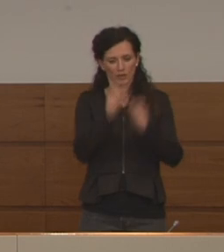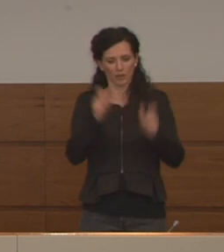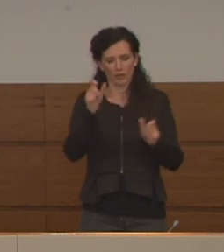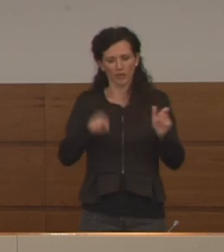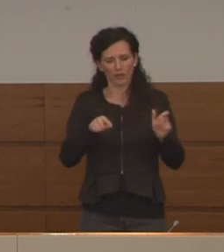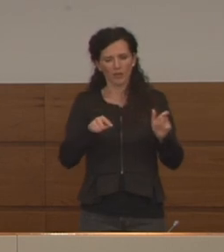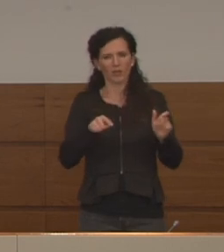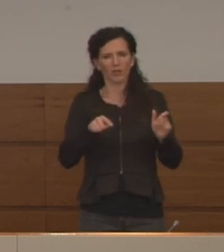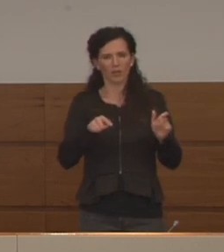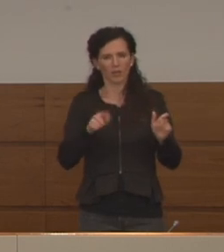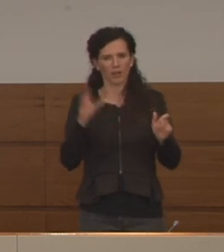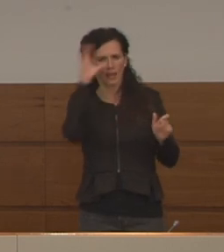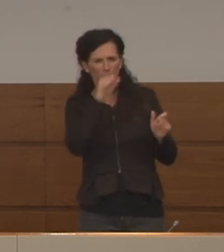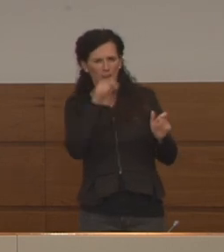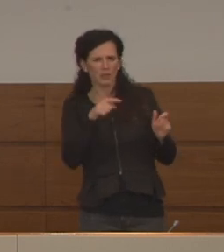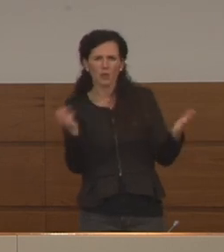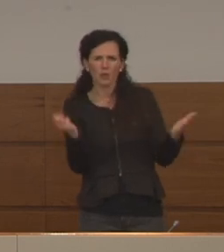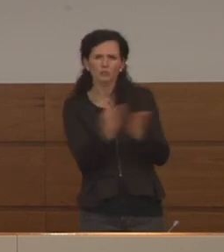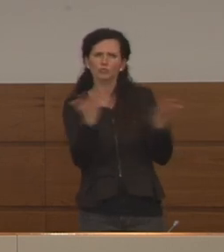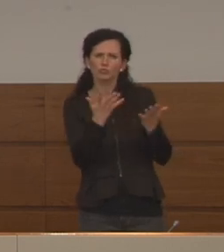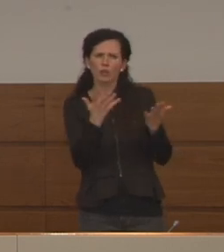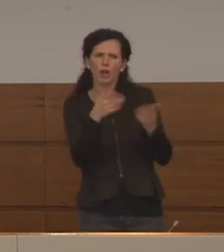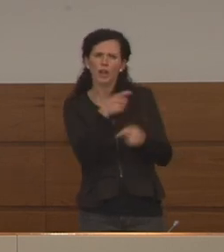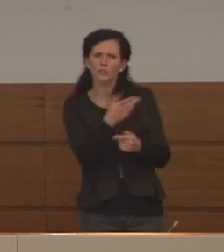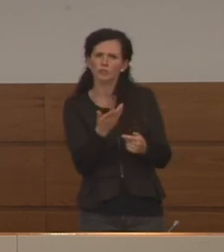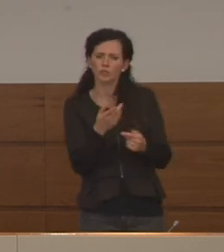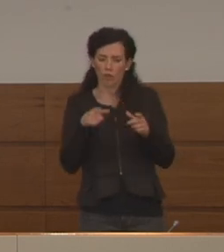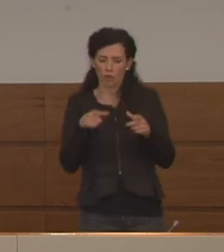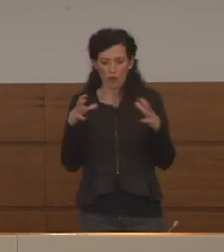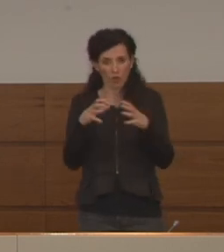successo, vada verificare che cosa è successo